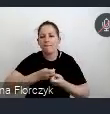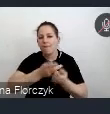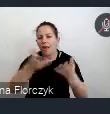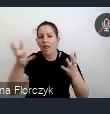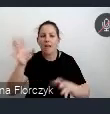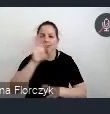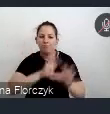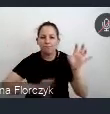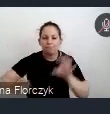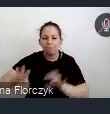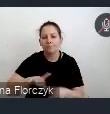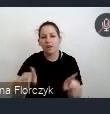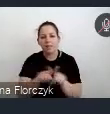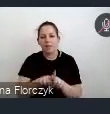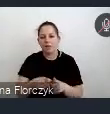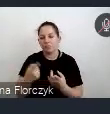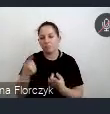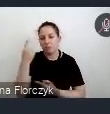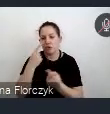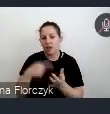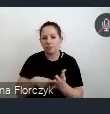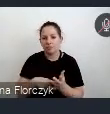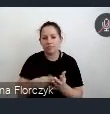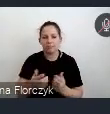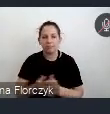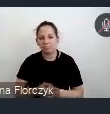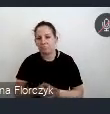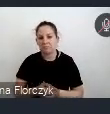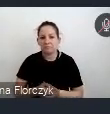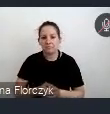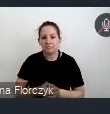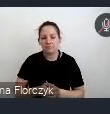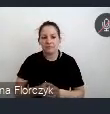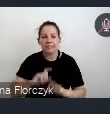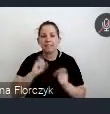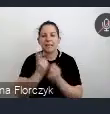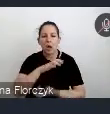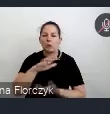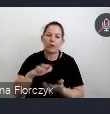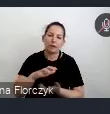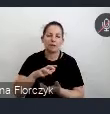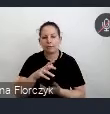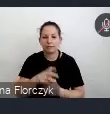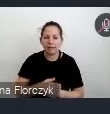ale też myślę, no nie użyję tutaj chyba przesadnie, też całego świata, bo wyzwania przed miastami wielkie.